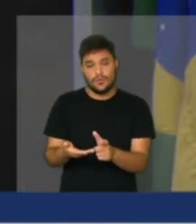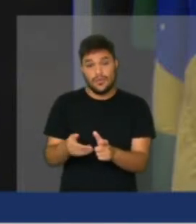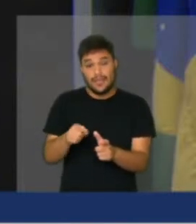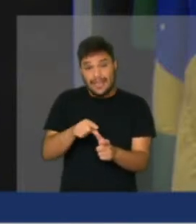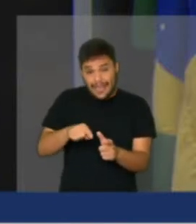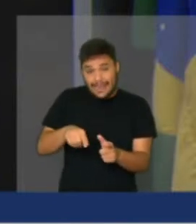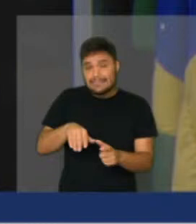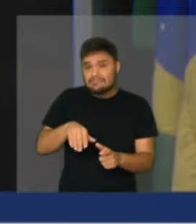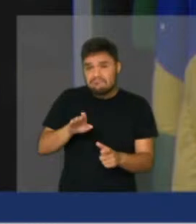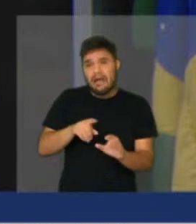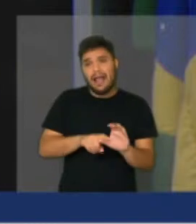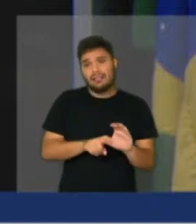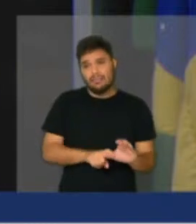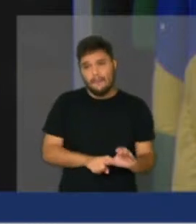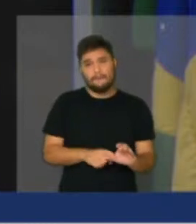DAS... DA UNIÃO,